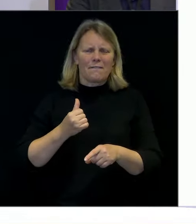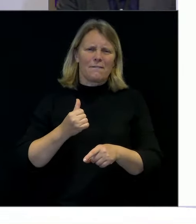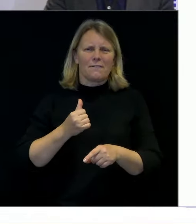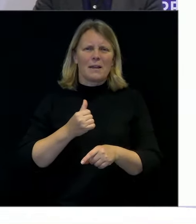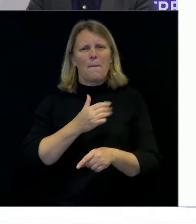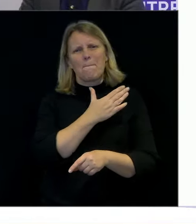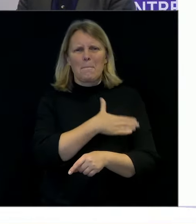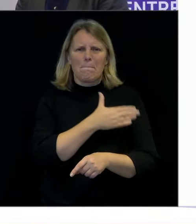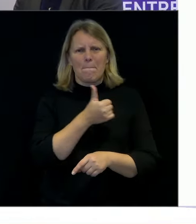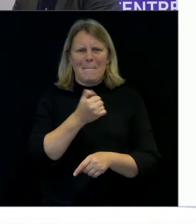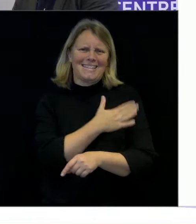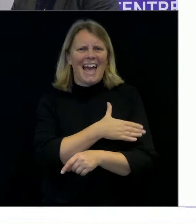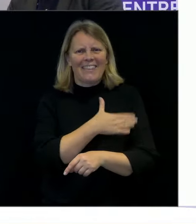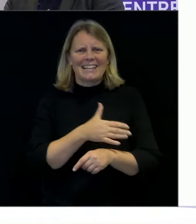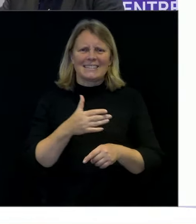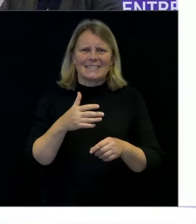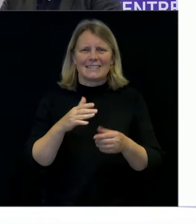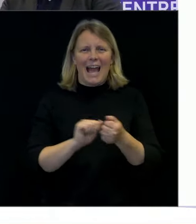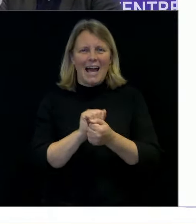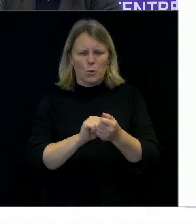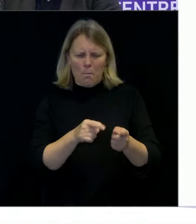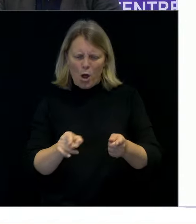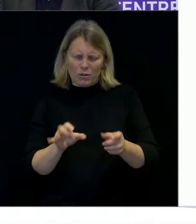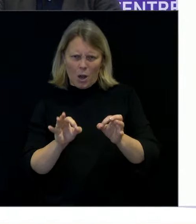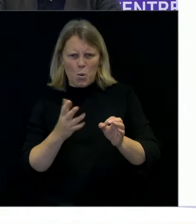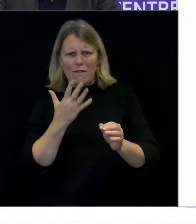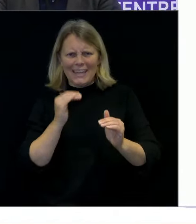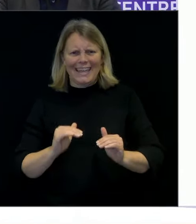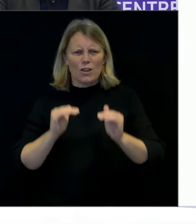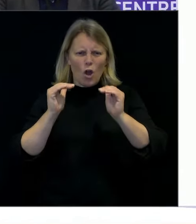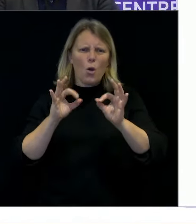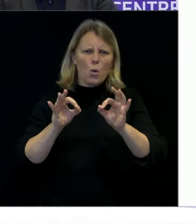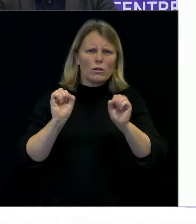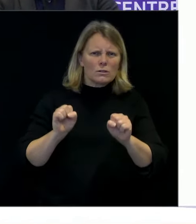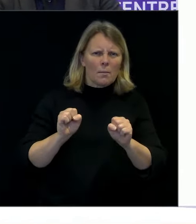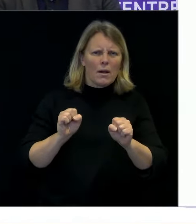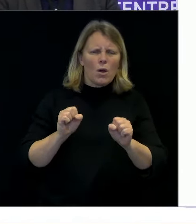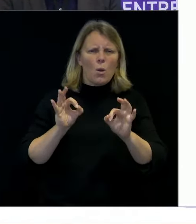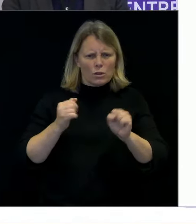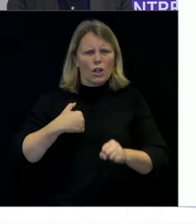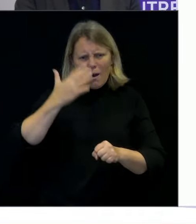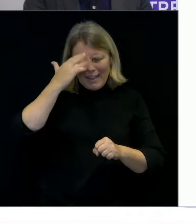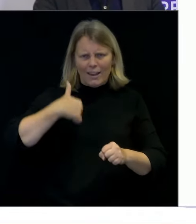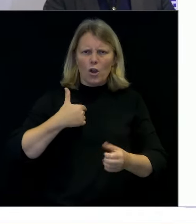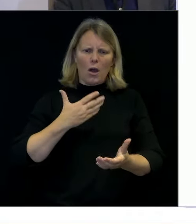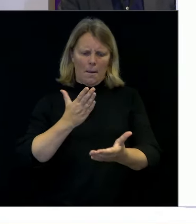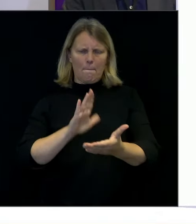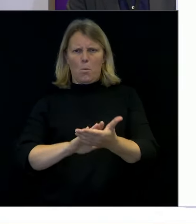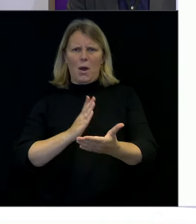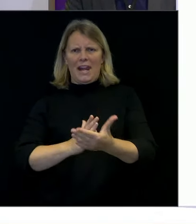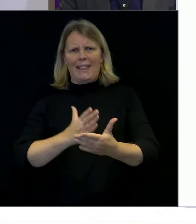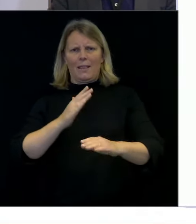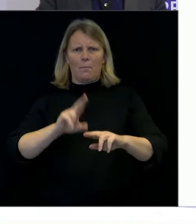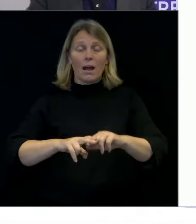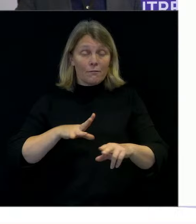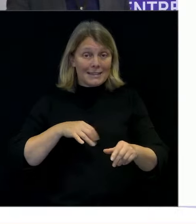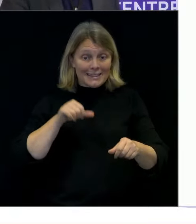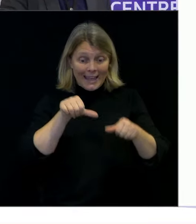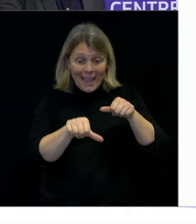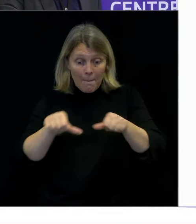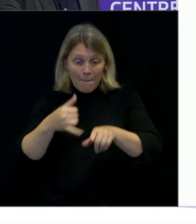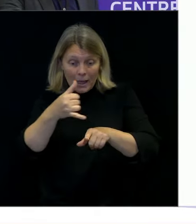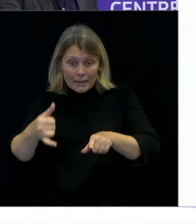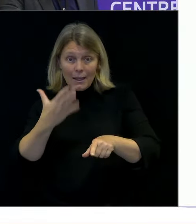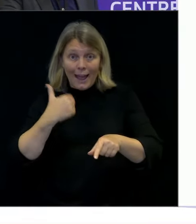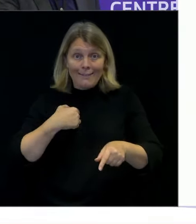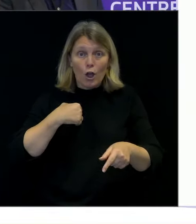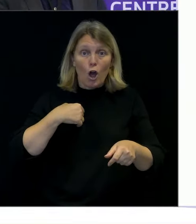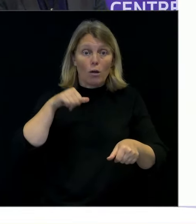man kan diskutera vilken höjd som de här apparaterna ska vara.